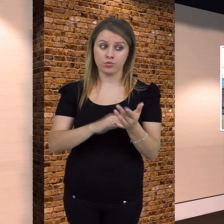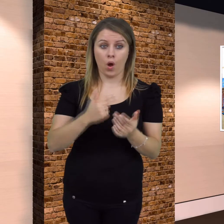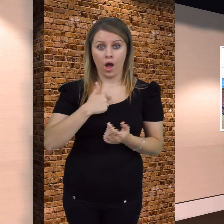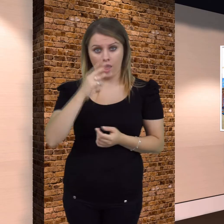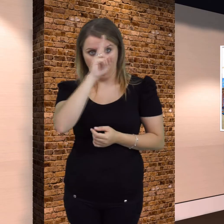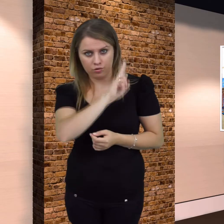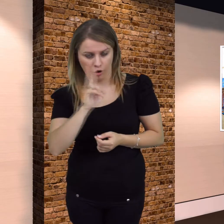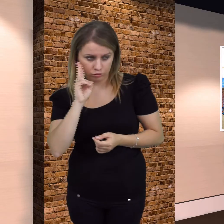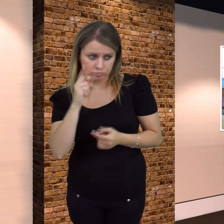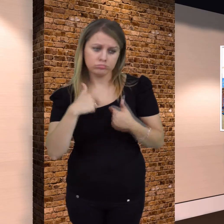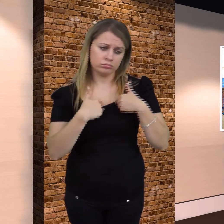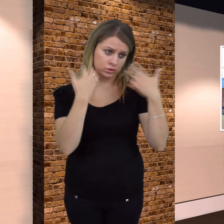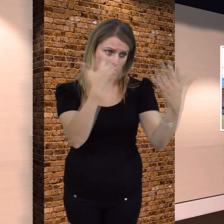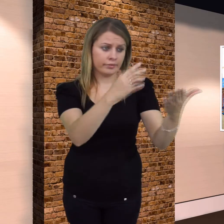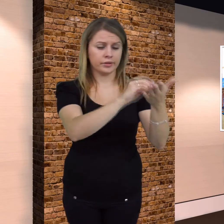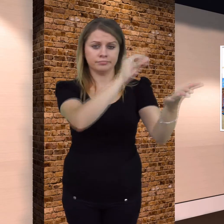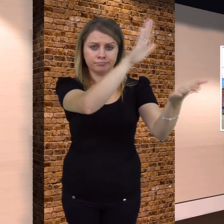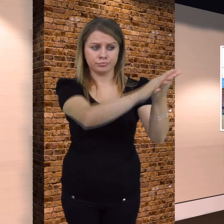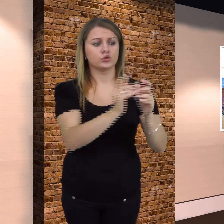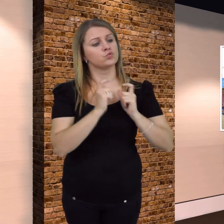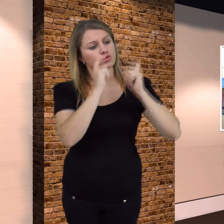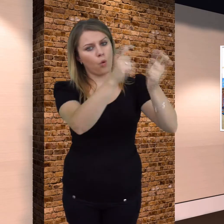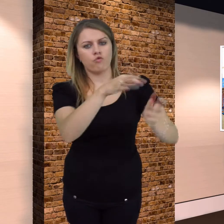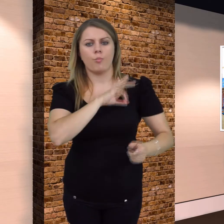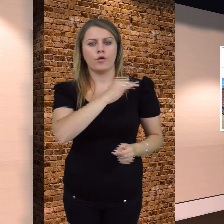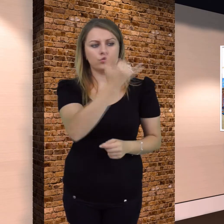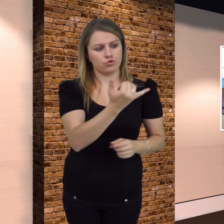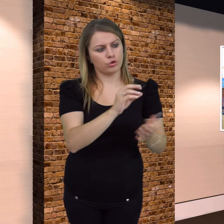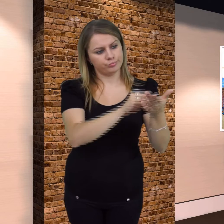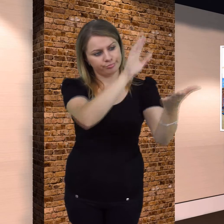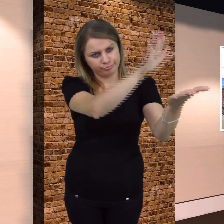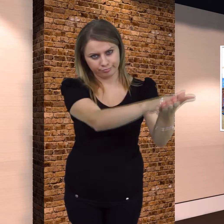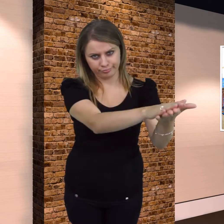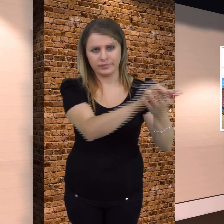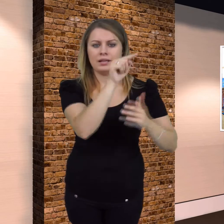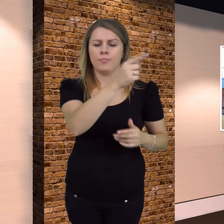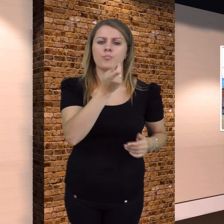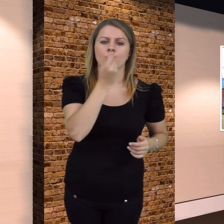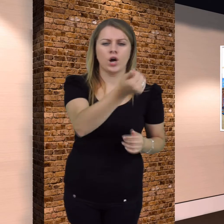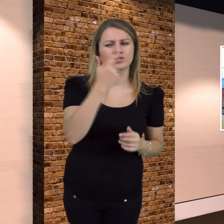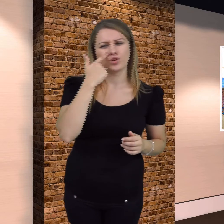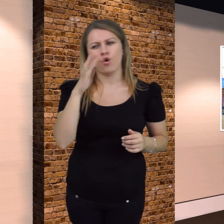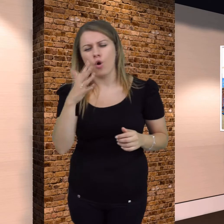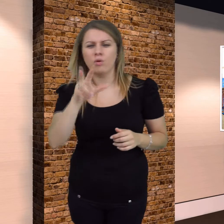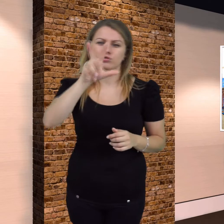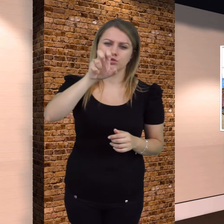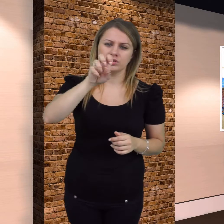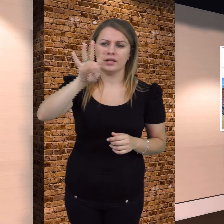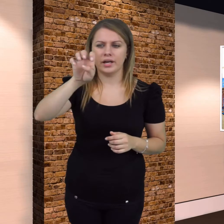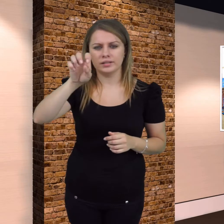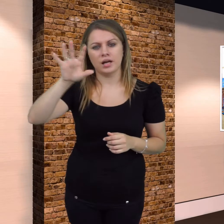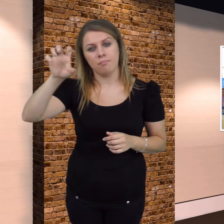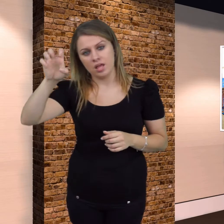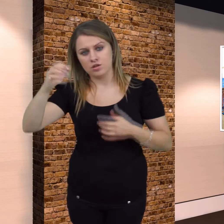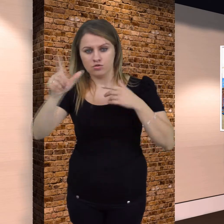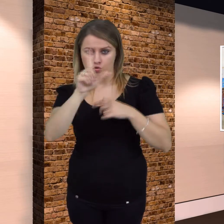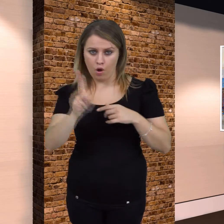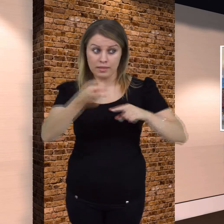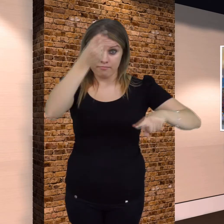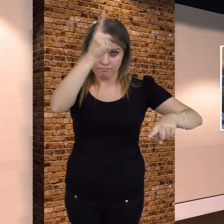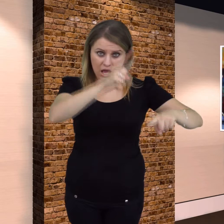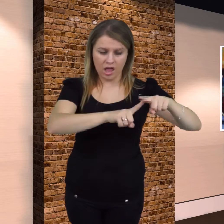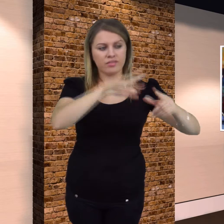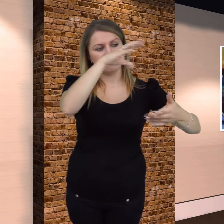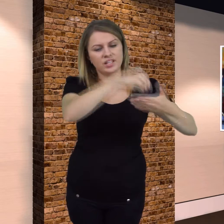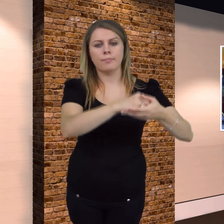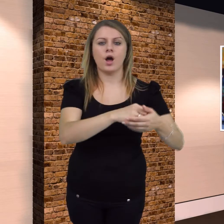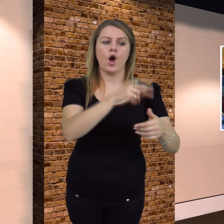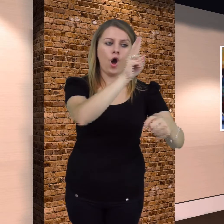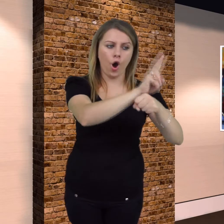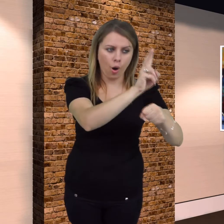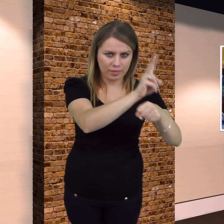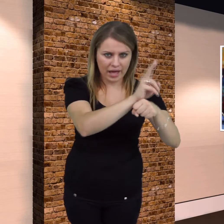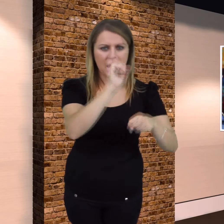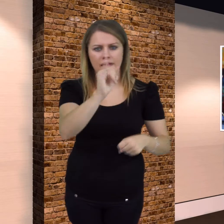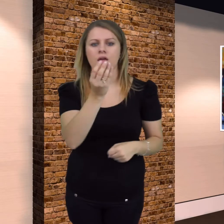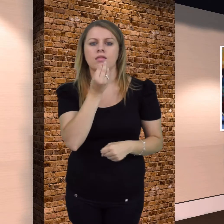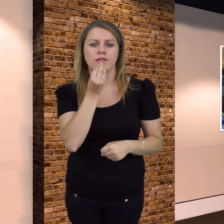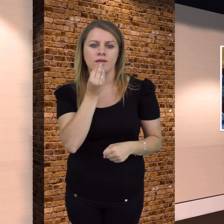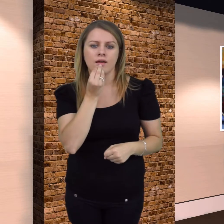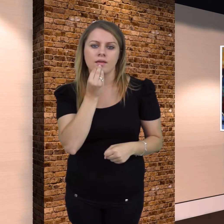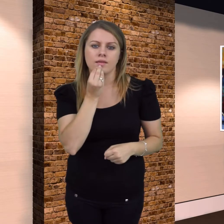Jeżeli osoba chce zapisać dziecko do takiego klubu musi ponosić opłatę około 300,400 lub 500 zł miesięcznie za wyżywienie i opiekę nad dzieckiem.